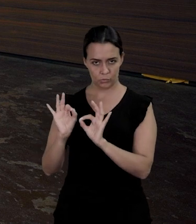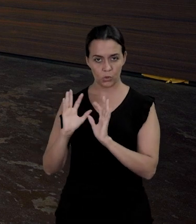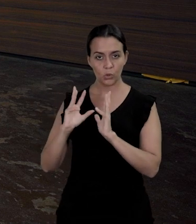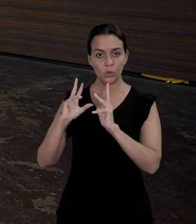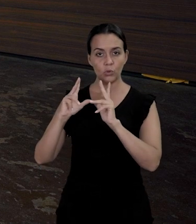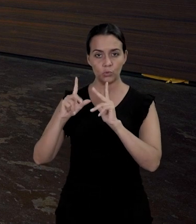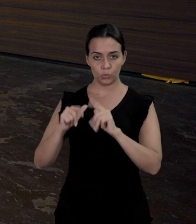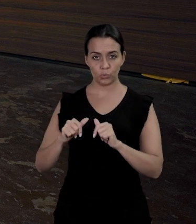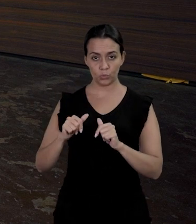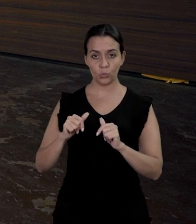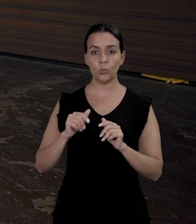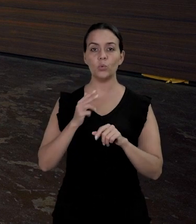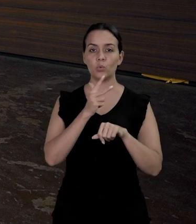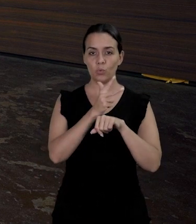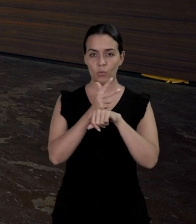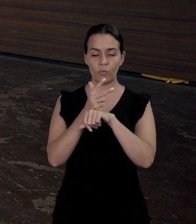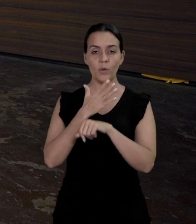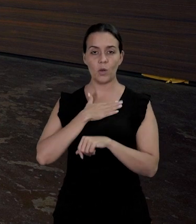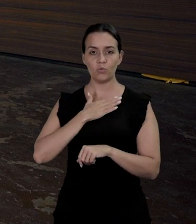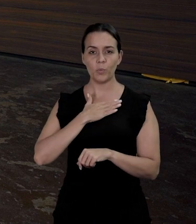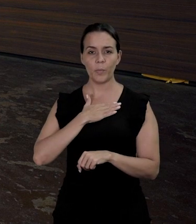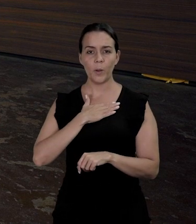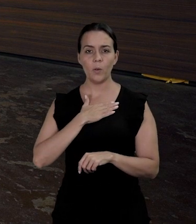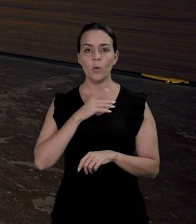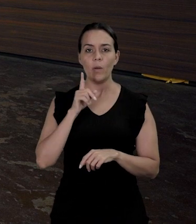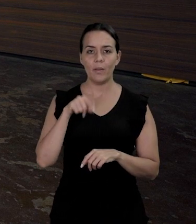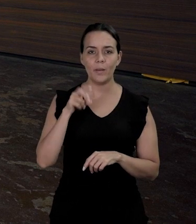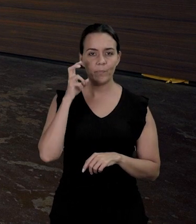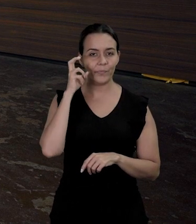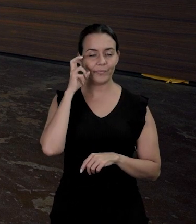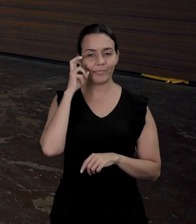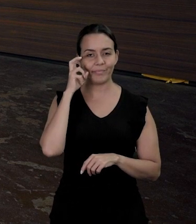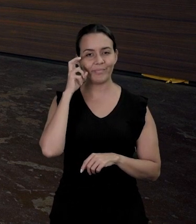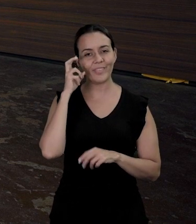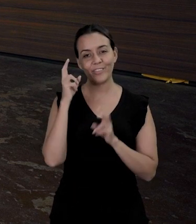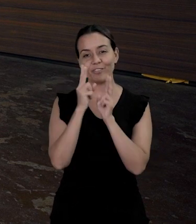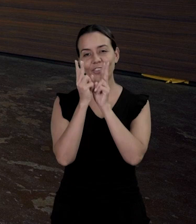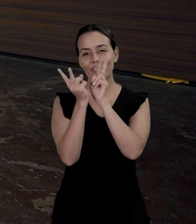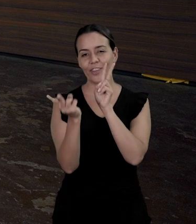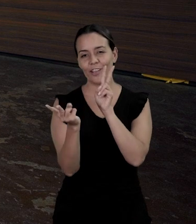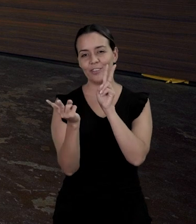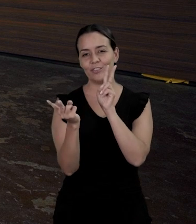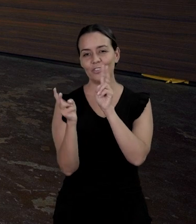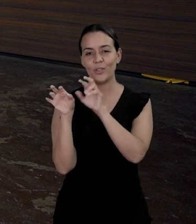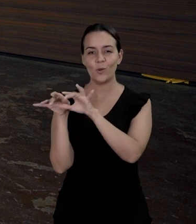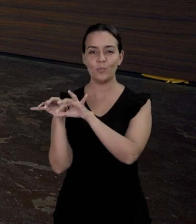para os meus vídeos, com inteligência artificial, que em um minuto faz umas ilustrações, cara,